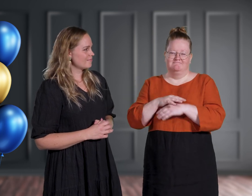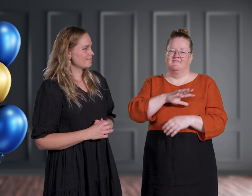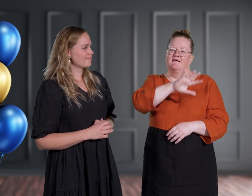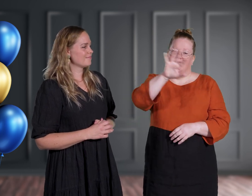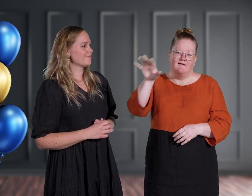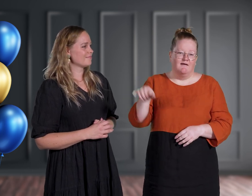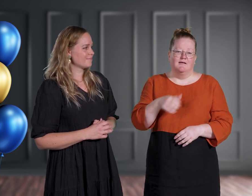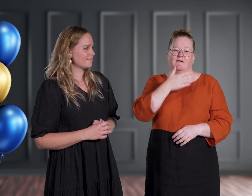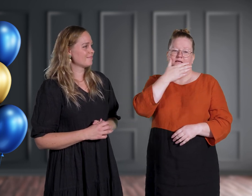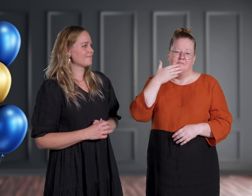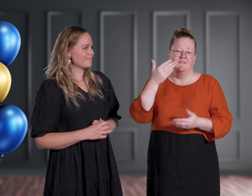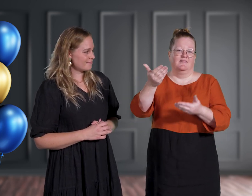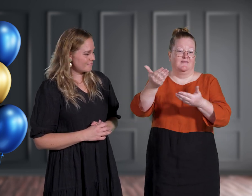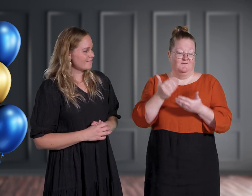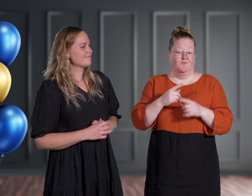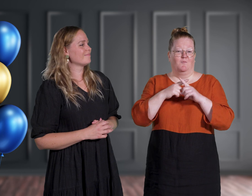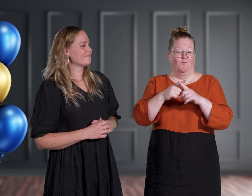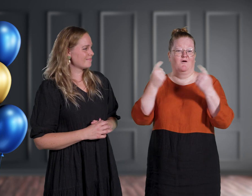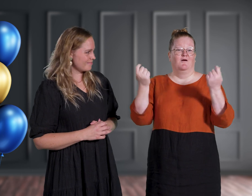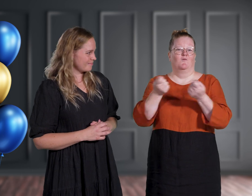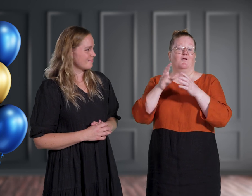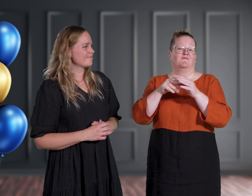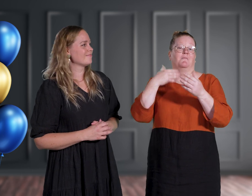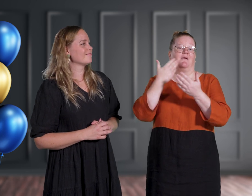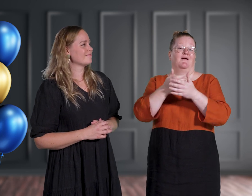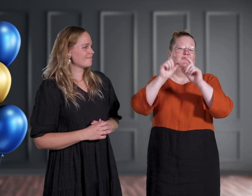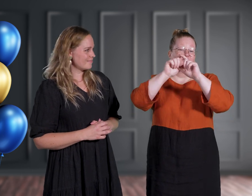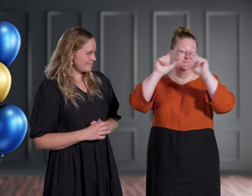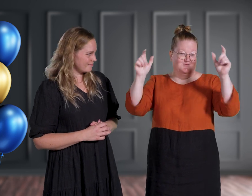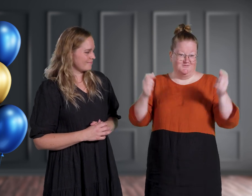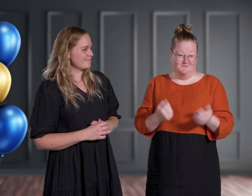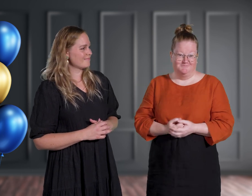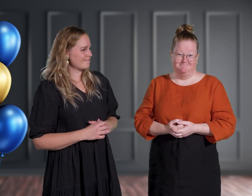Kaikki te olette lämpimästi tervetulleita juhlimaan vapaaehtoisuutta!